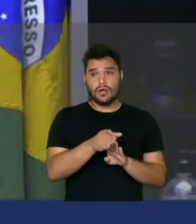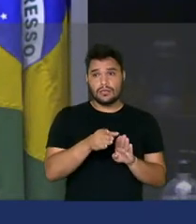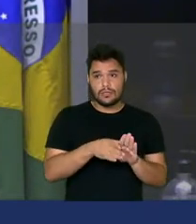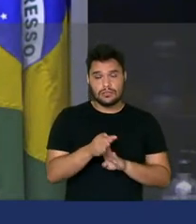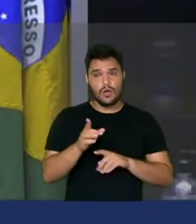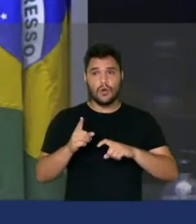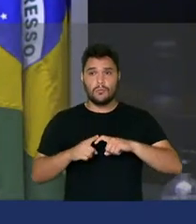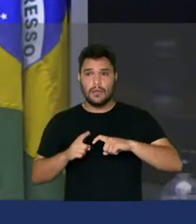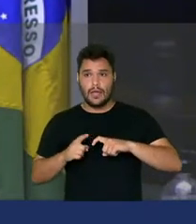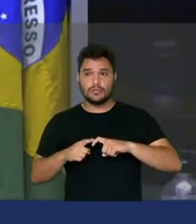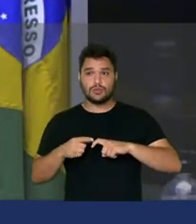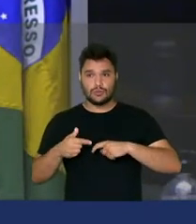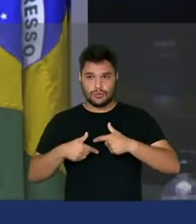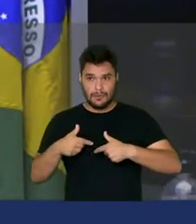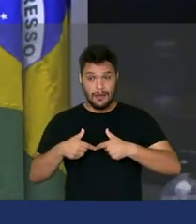ENTÃO RECOMENDADO PELO MÉDICO DE TRABALHO DE ITAIPU